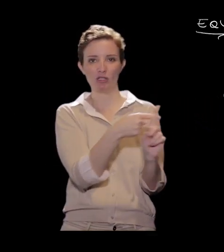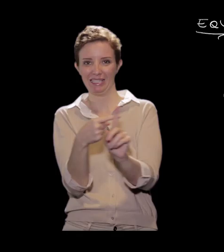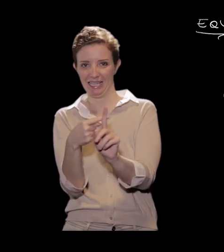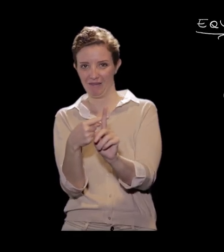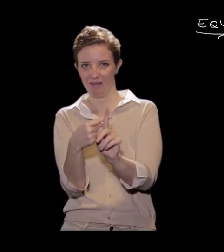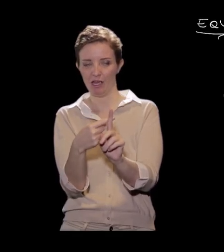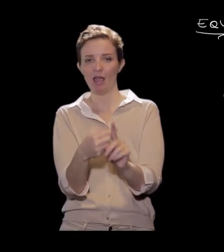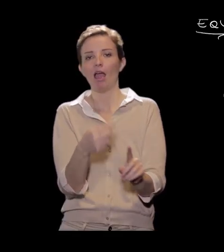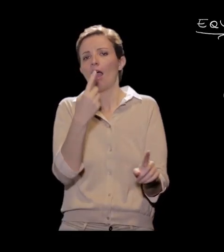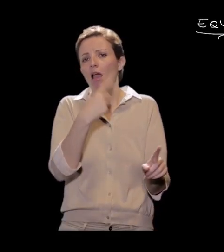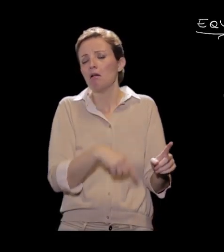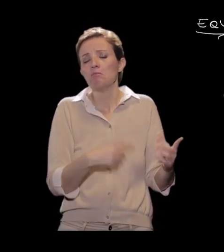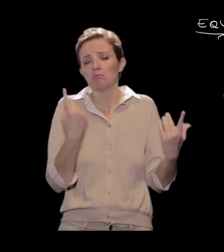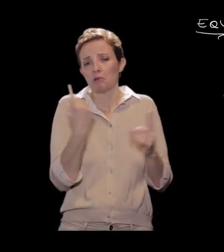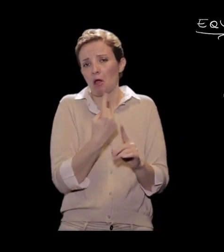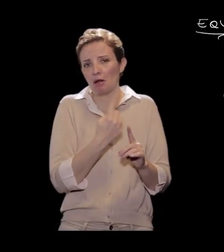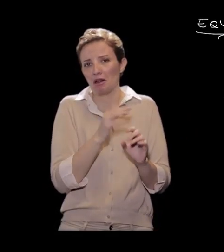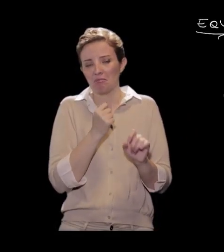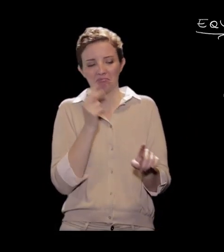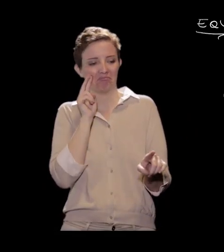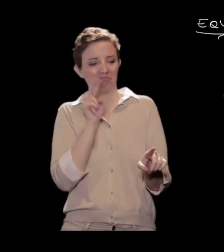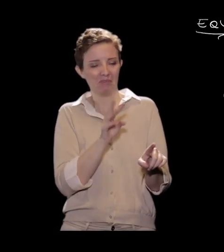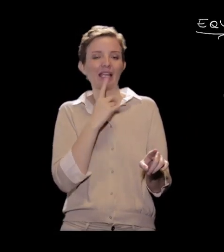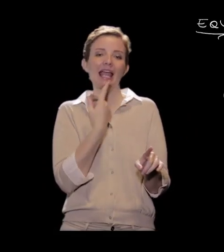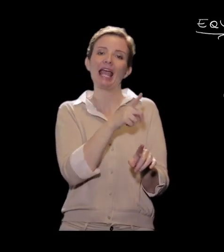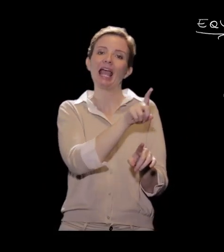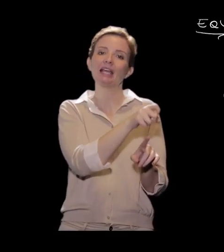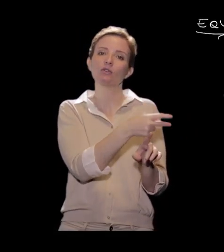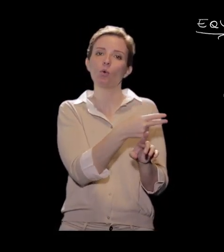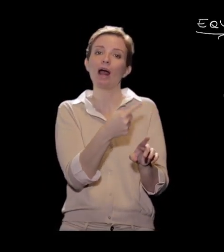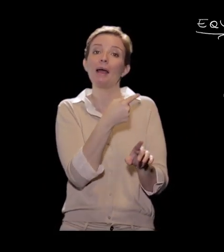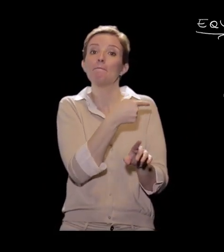si osserva che x=-1 è una radice, una soluzione,